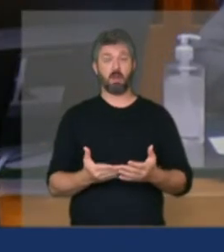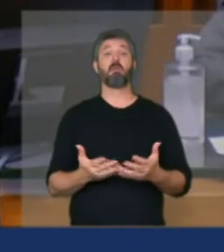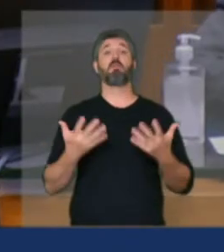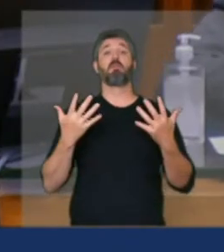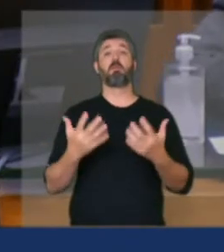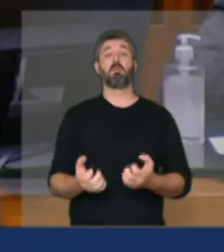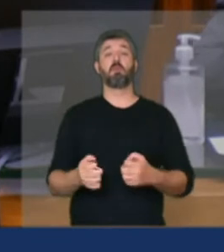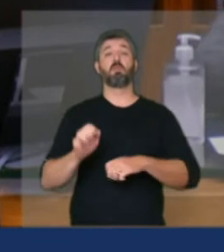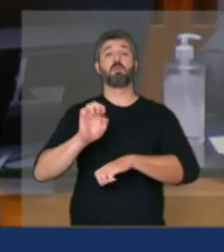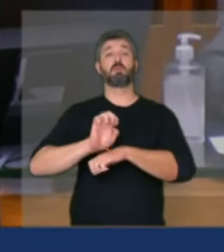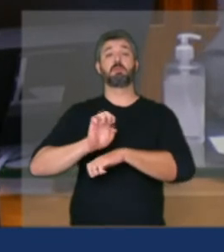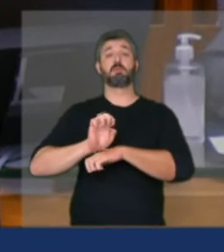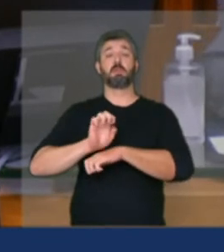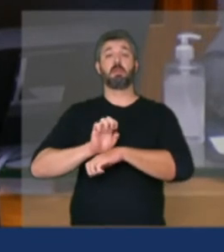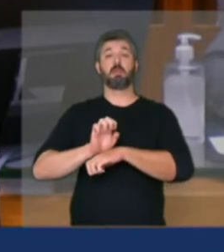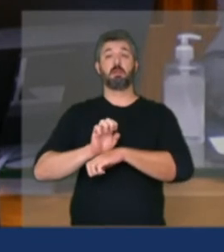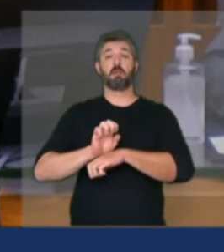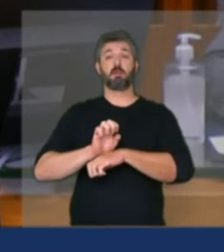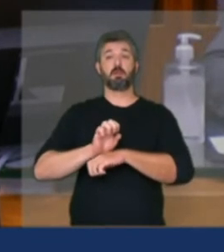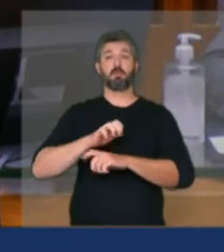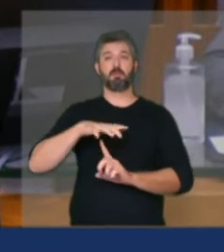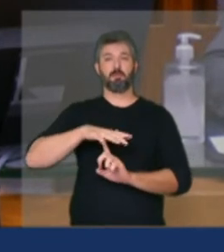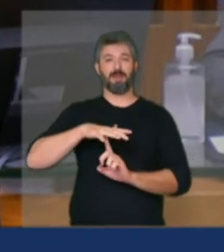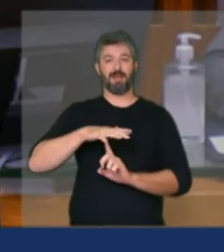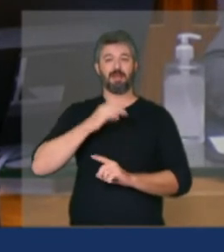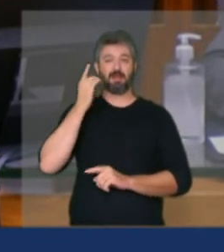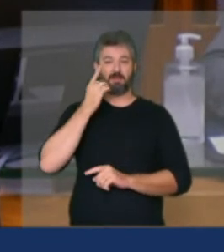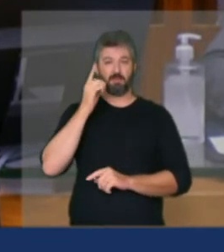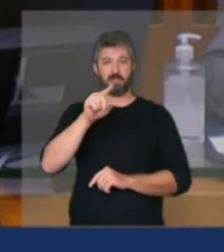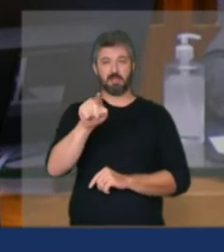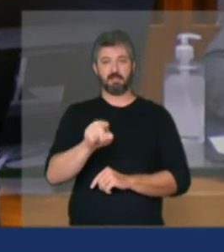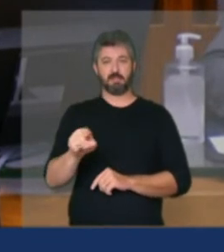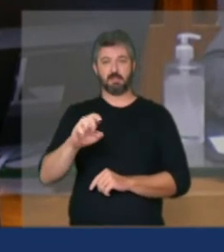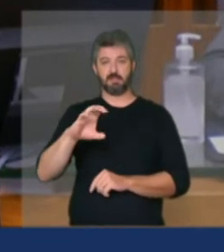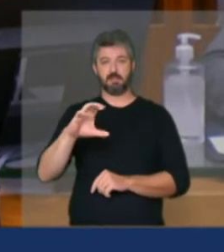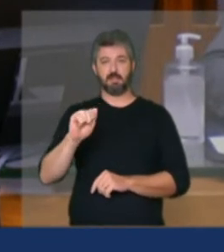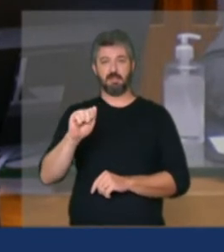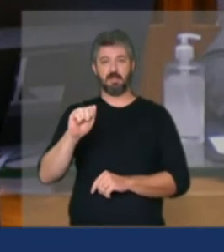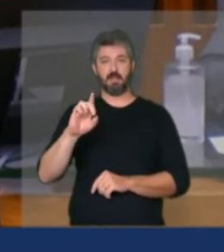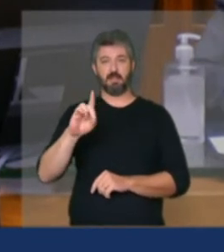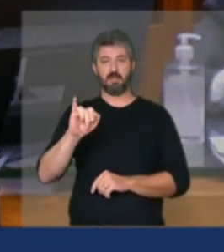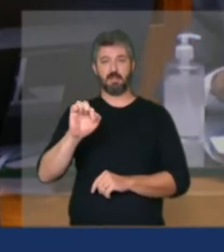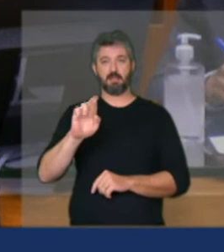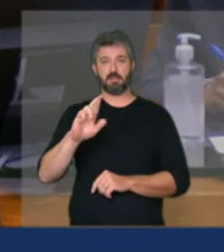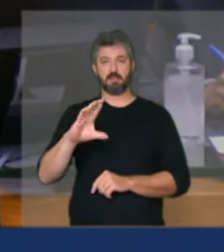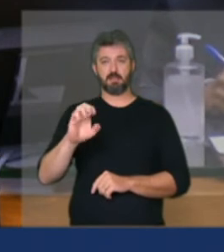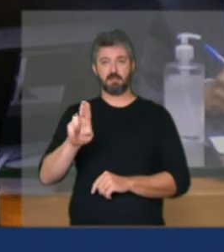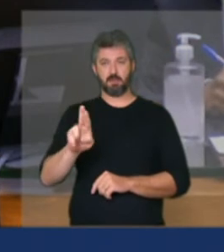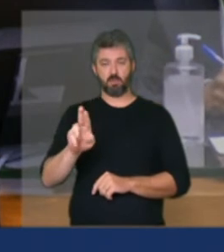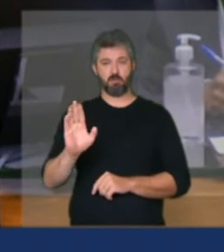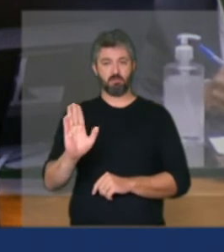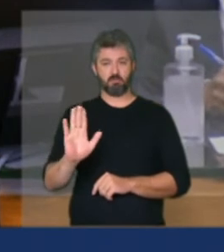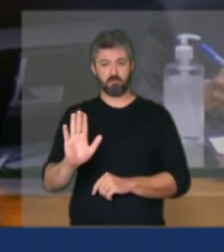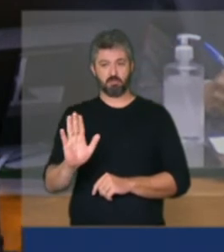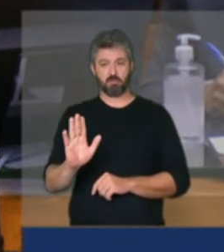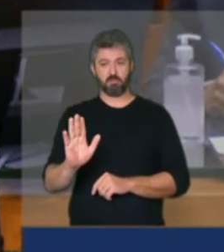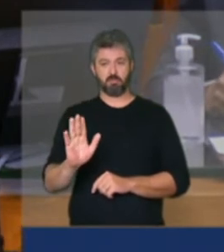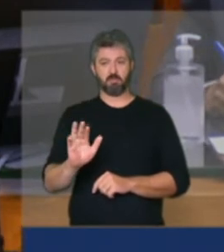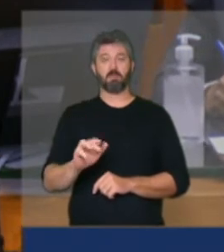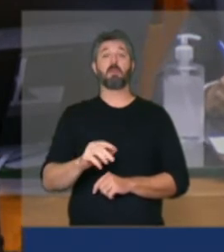VAMOS AO... FALAR COM O DEPUTADO ZECA DIRCEU. VAMOS É BAHIA COM A DEPUTADA LÍDICE DA MATA. [DEPUTADO]: SENHOR PRESIDENTE...